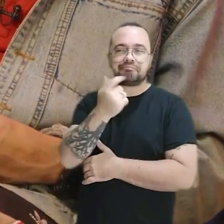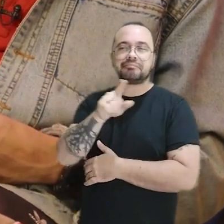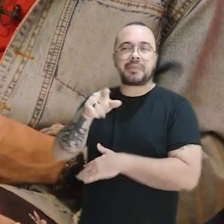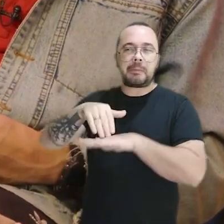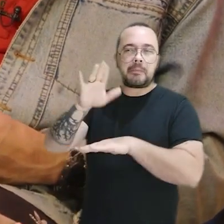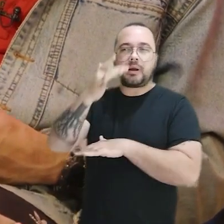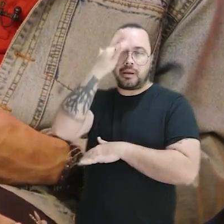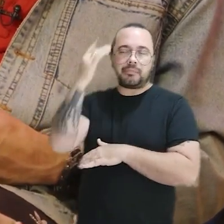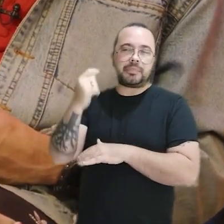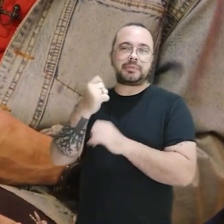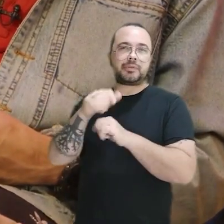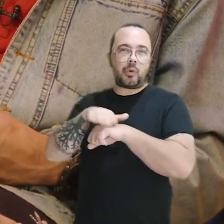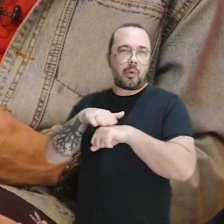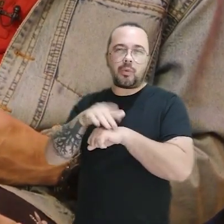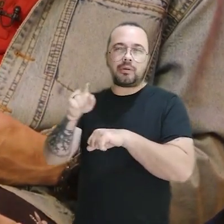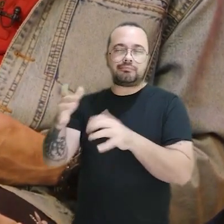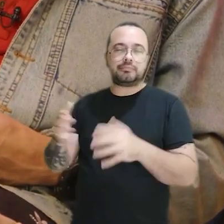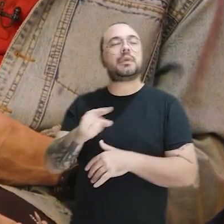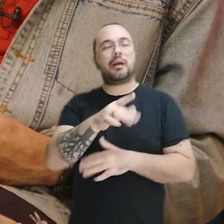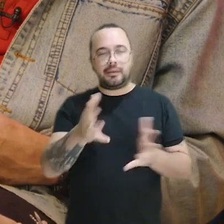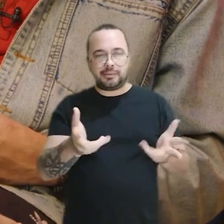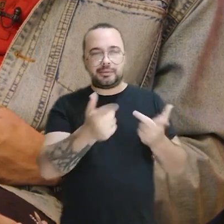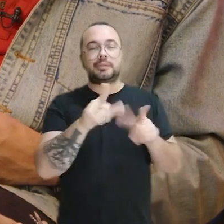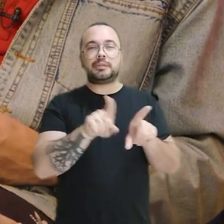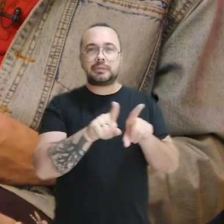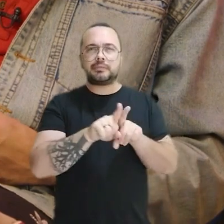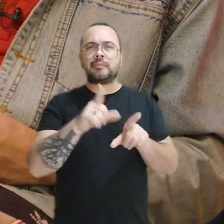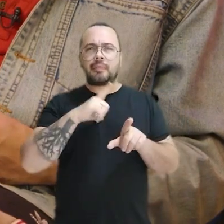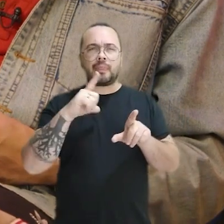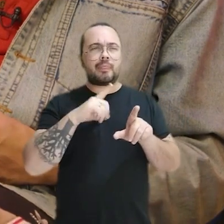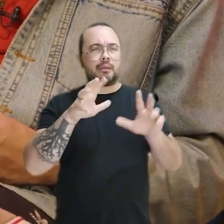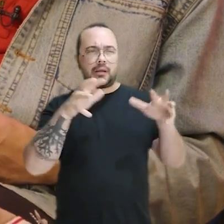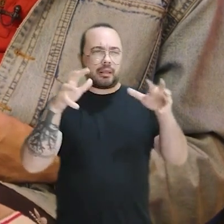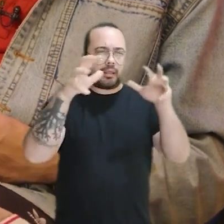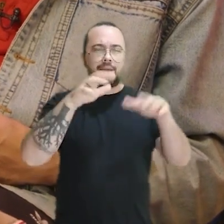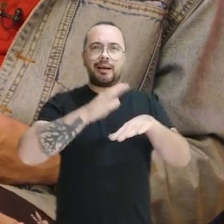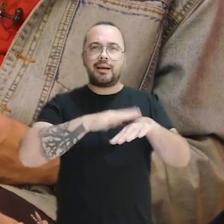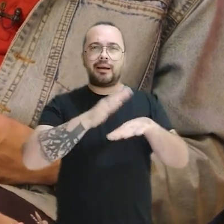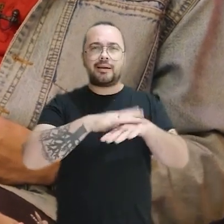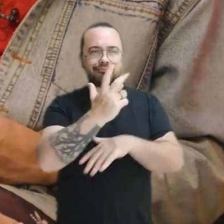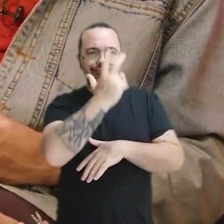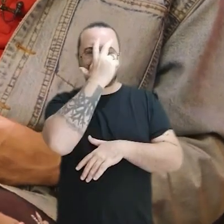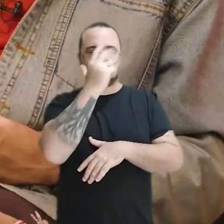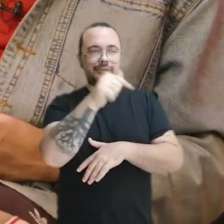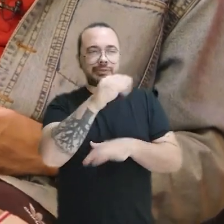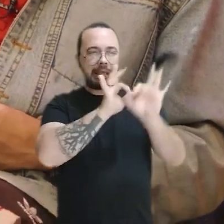comentada até hoje. Essa foi incrível! Teve uma que era halloween e fizeram a máscara do Véio da Havan. Sim. - Tem umas que...